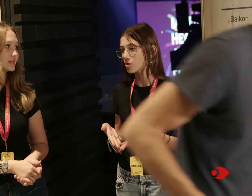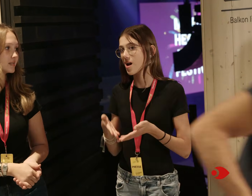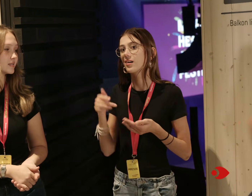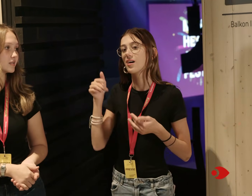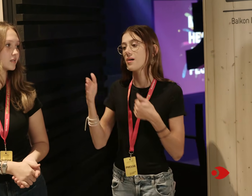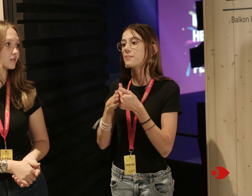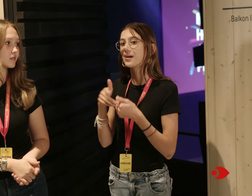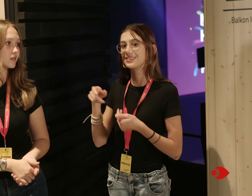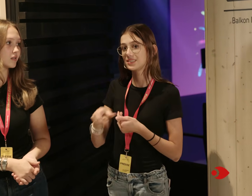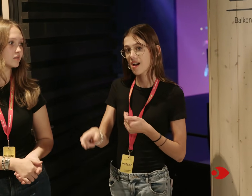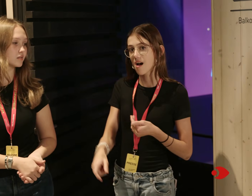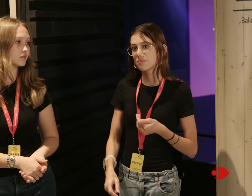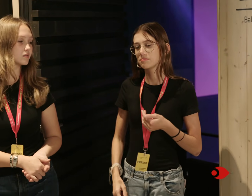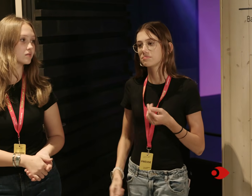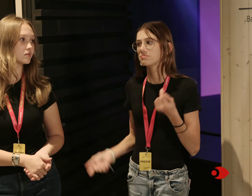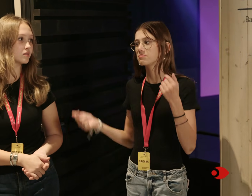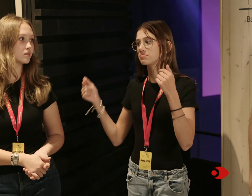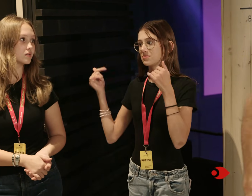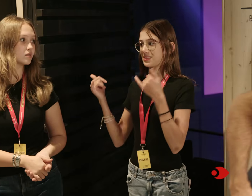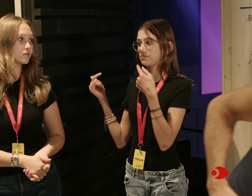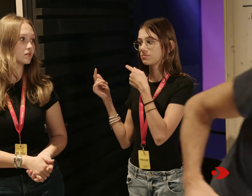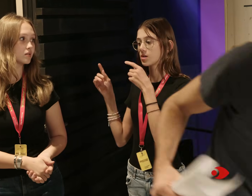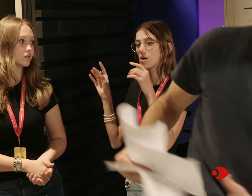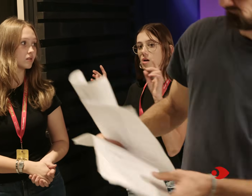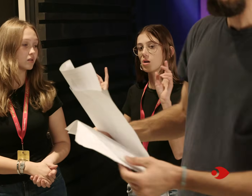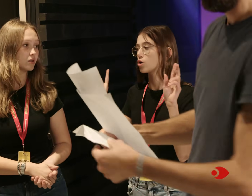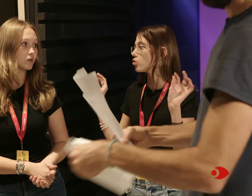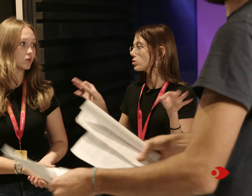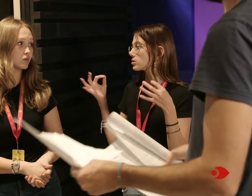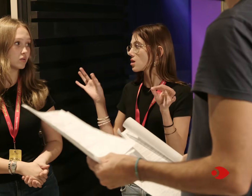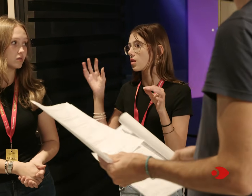Jetzt läuft hier ein Konzert von Zoe Wees.